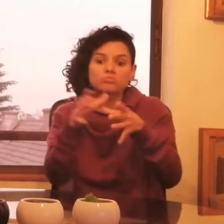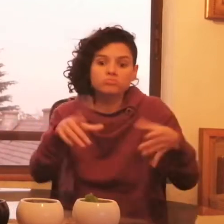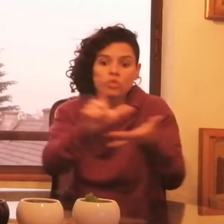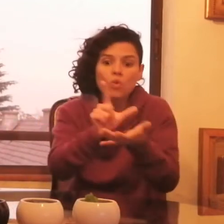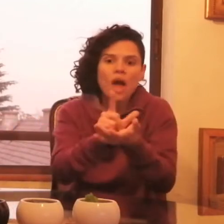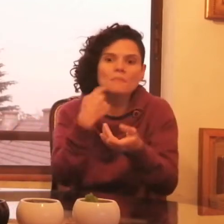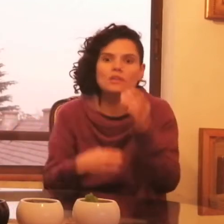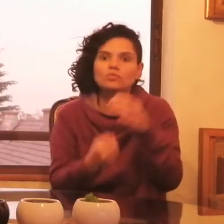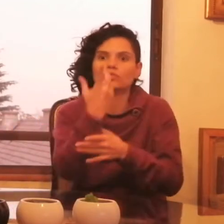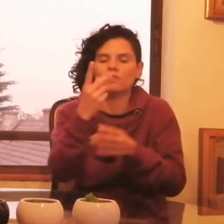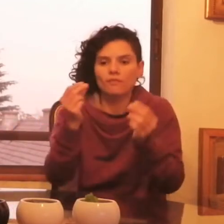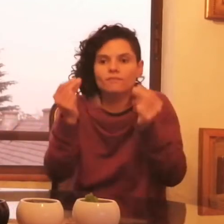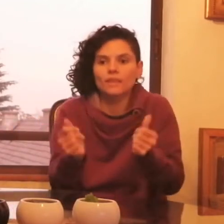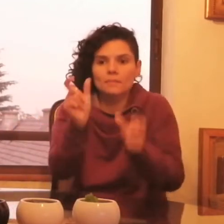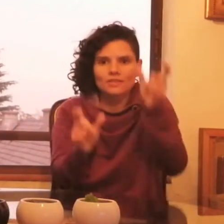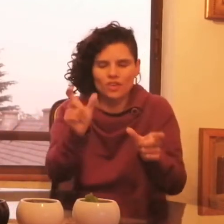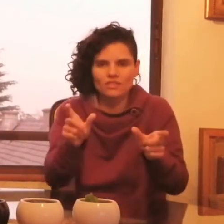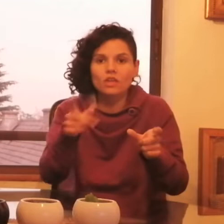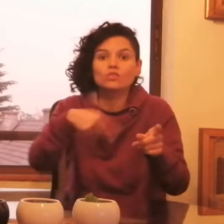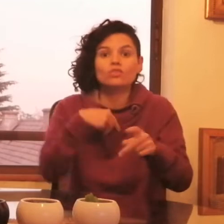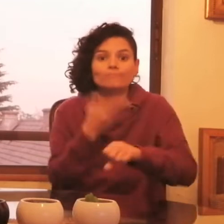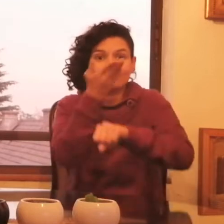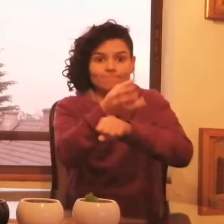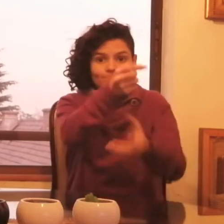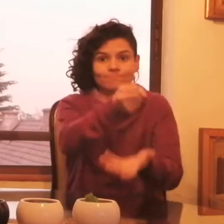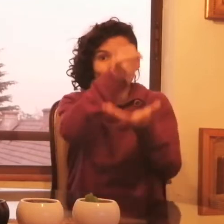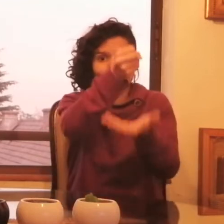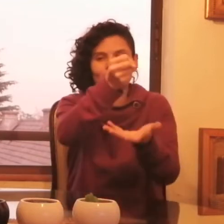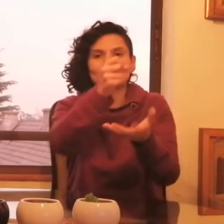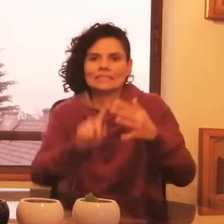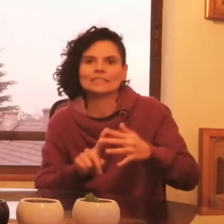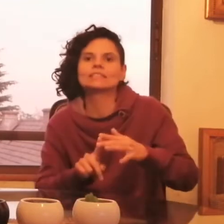y allí postulamos al Capital Semilla de Corfo y ahí nació, con eso nació Dragonworks